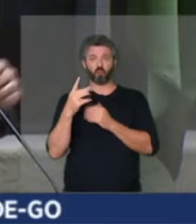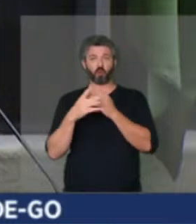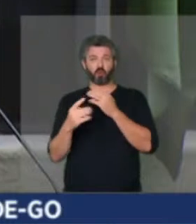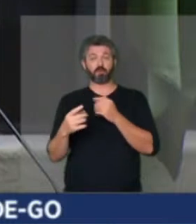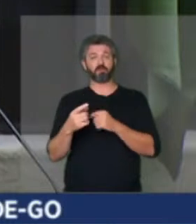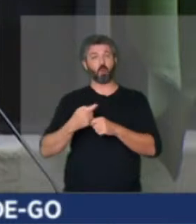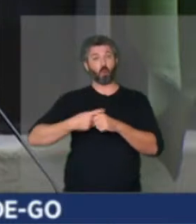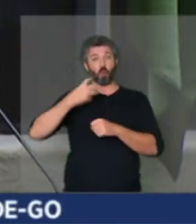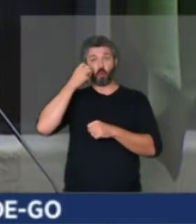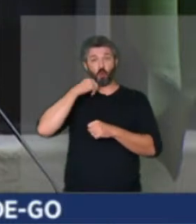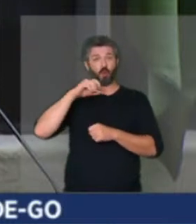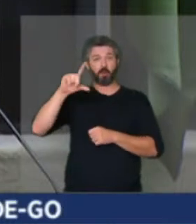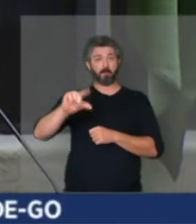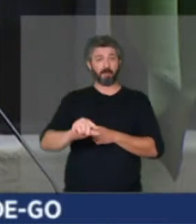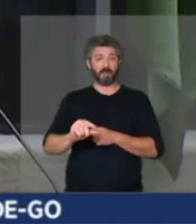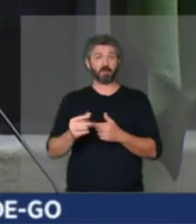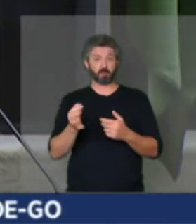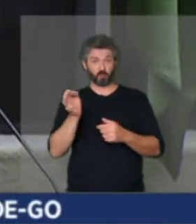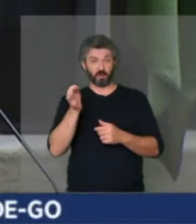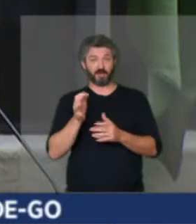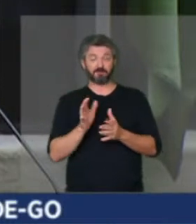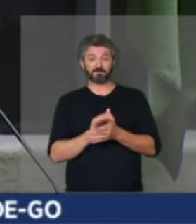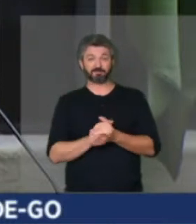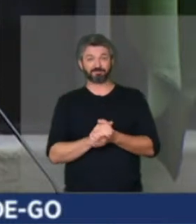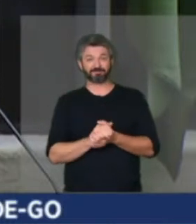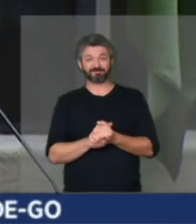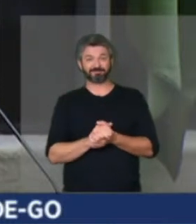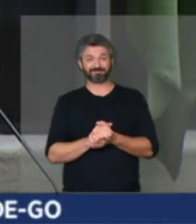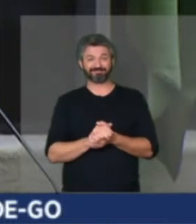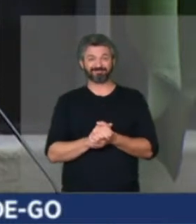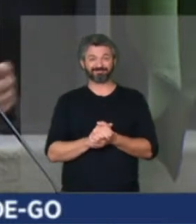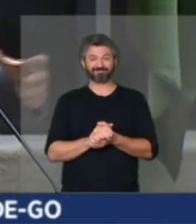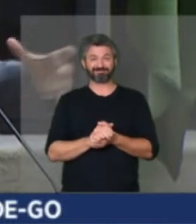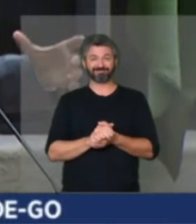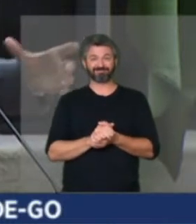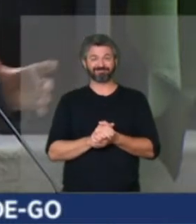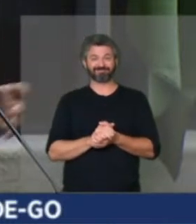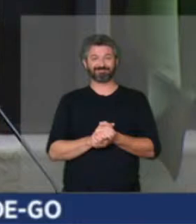DELES SERIA BEM MENOR MENOR. ELE NÃO ACREDITA NA ECONOMIA